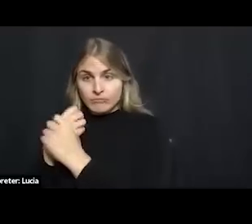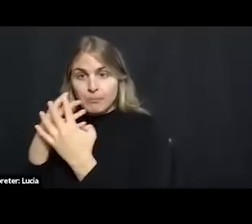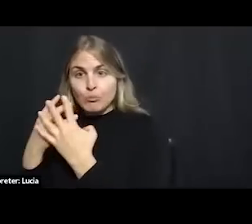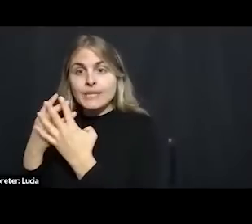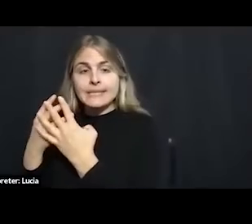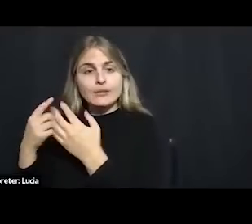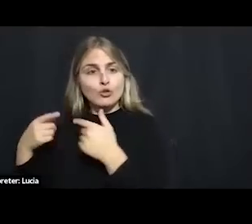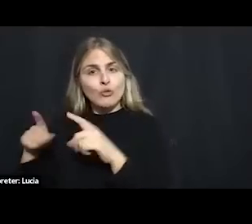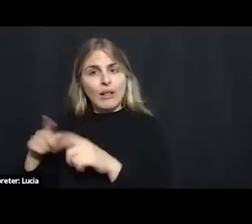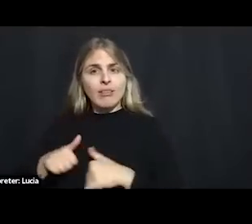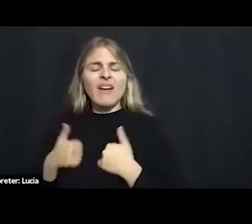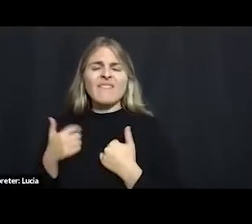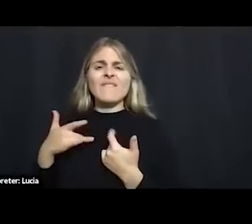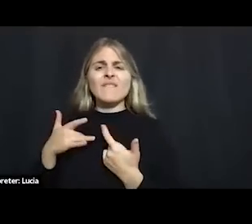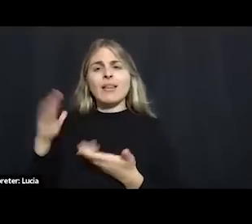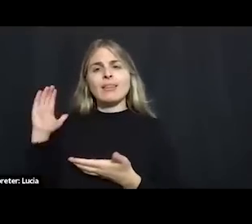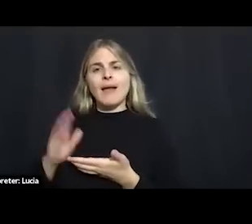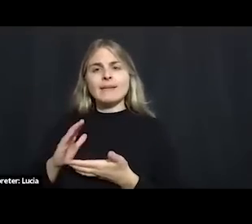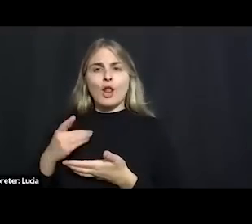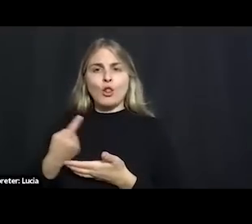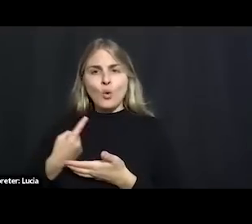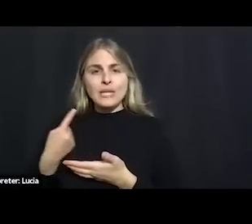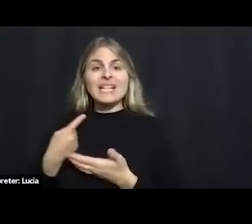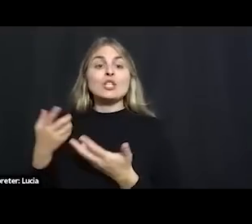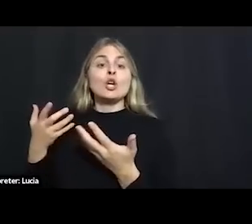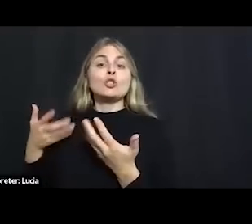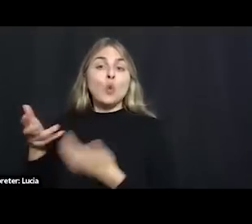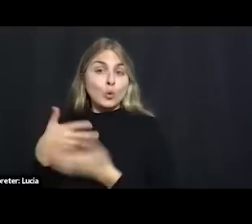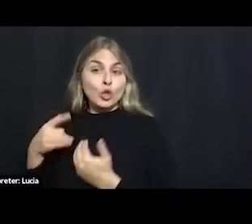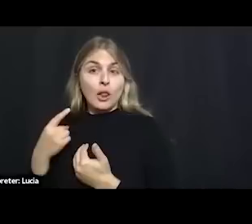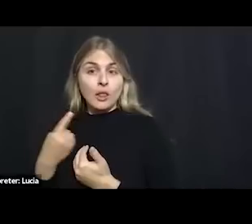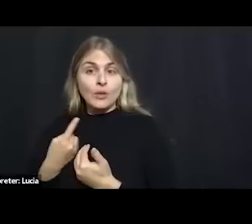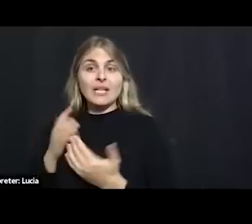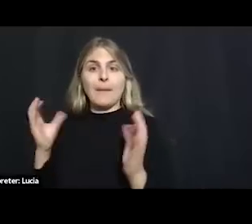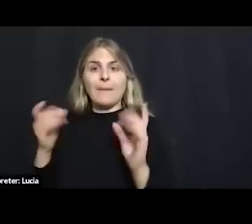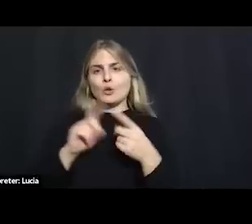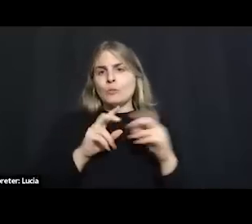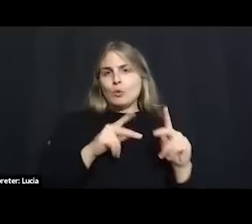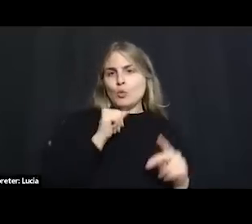tendían a experimentar niveles más bajos de soledad social en comparación con aquellos que no habían estado en prisión.